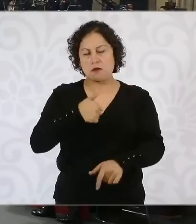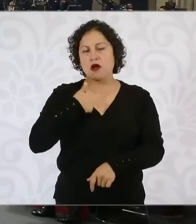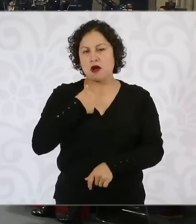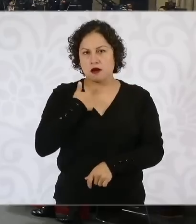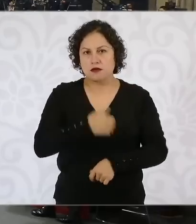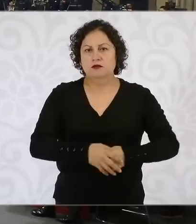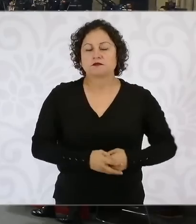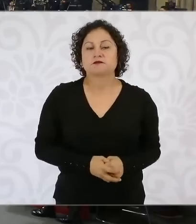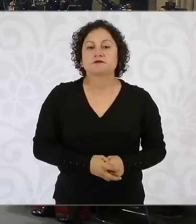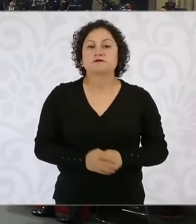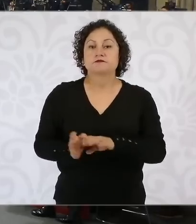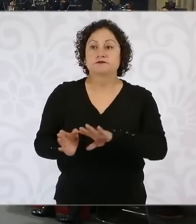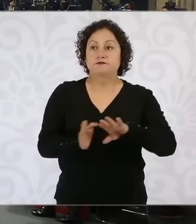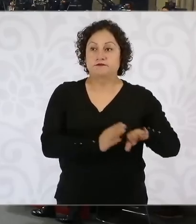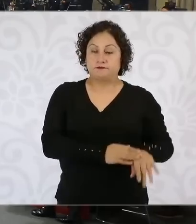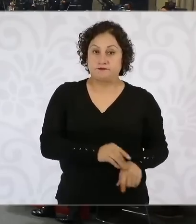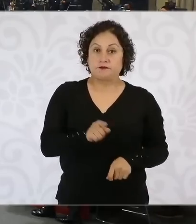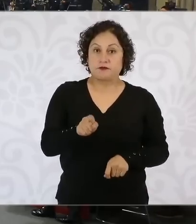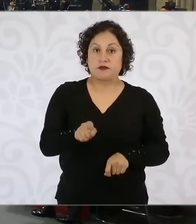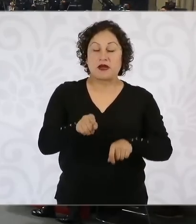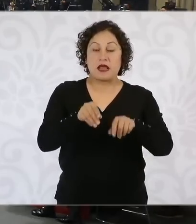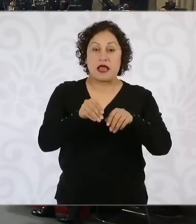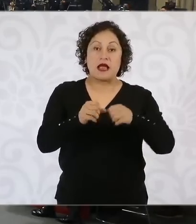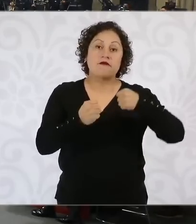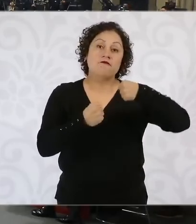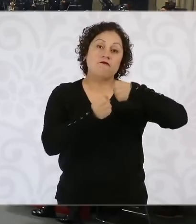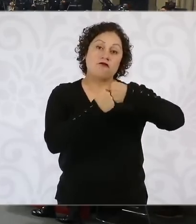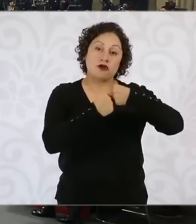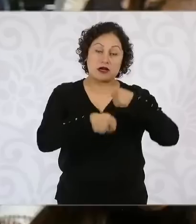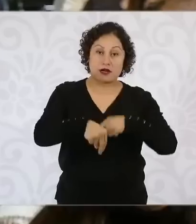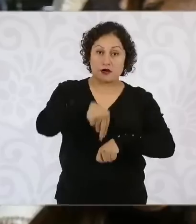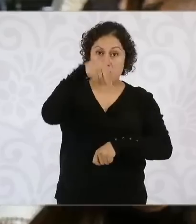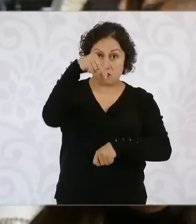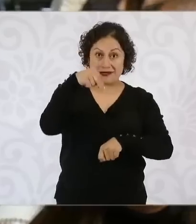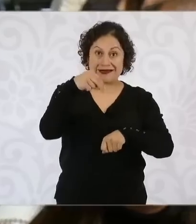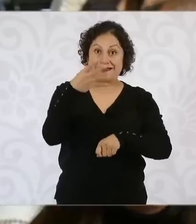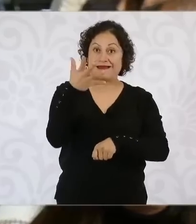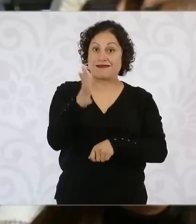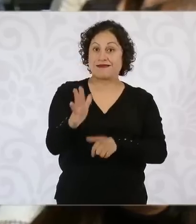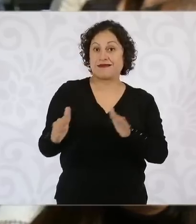10,000 elementos de la guardia nacional en la frontera norte eh estaríamos pensando que sería